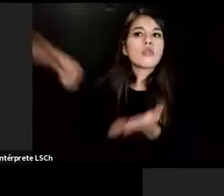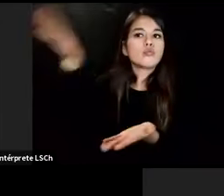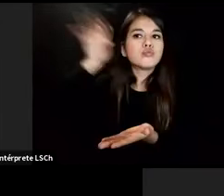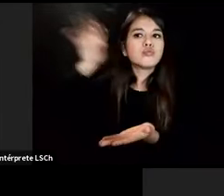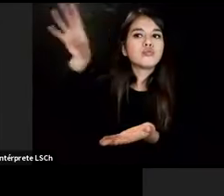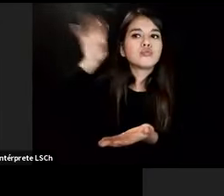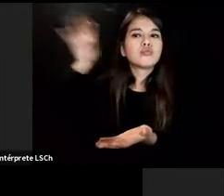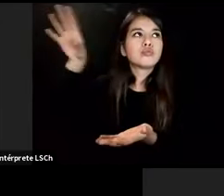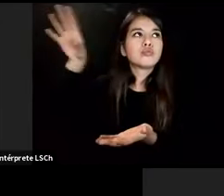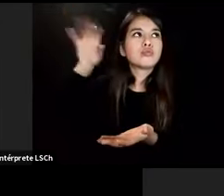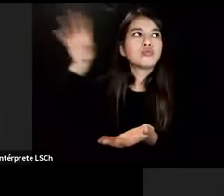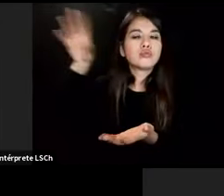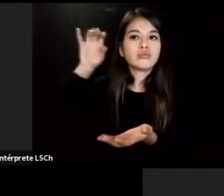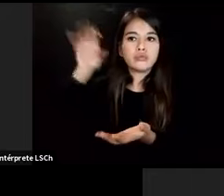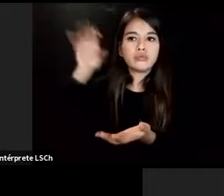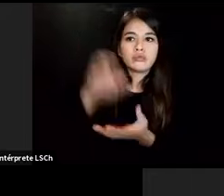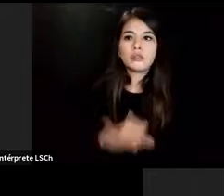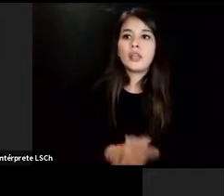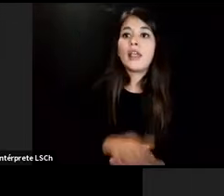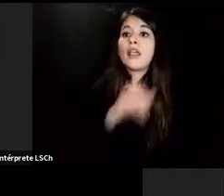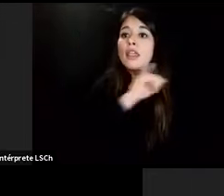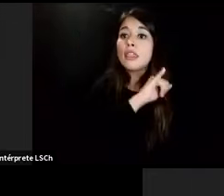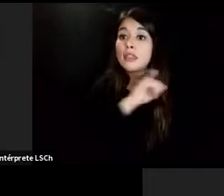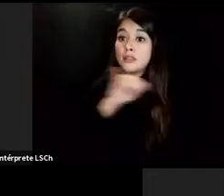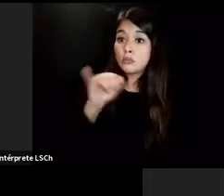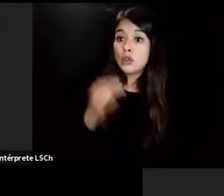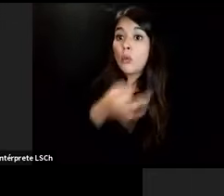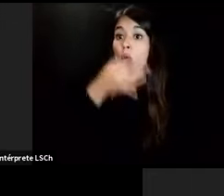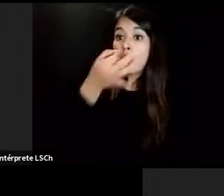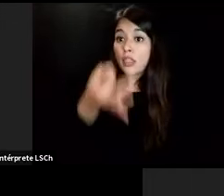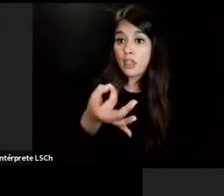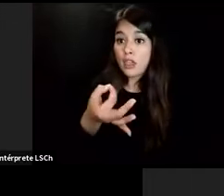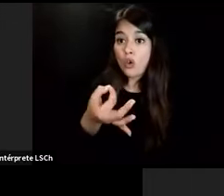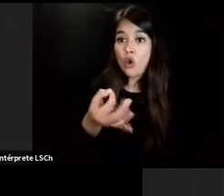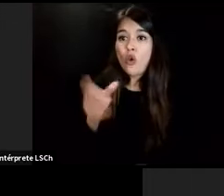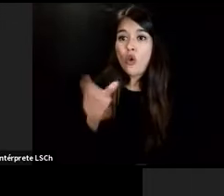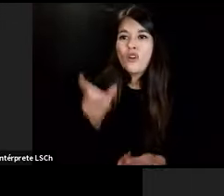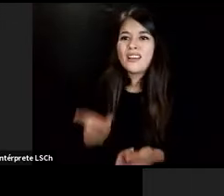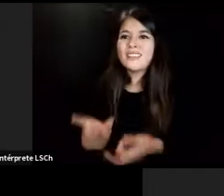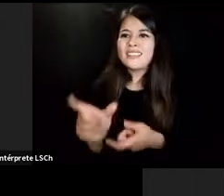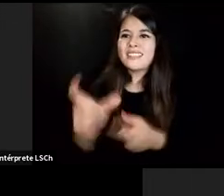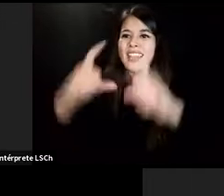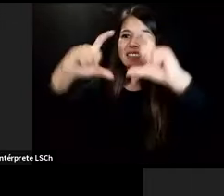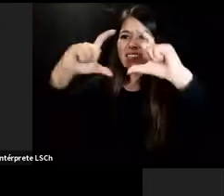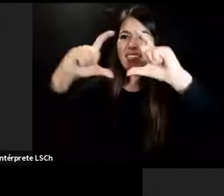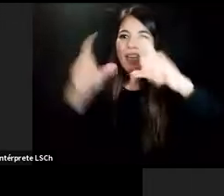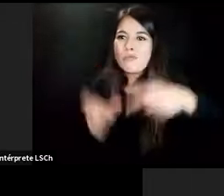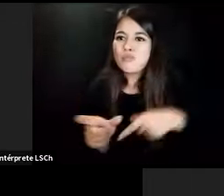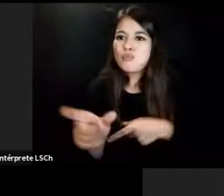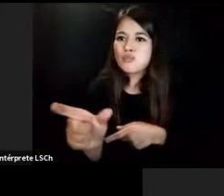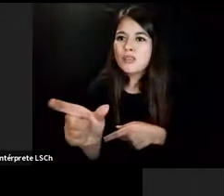Y luego como les digo pasaron así a otros formatos y a venderse también en librerías. Entonces uno iba a una librería